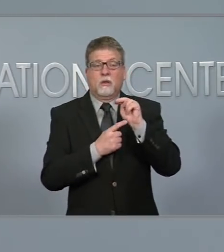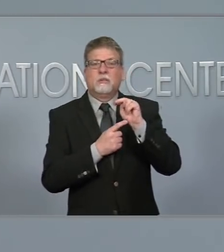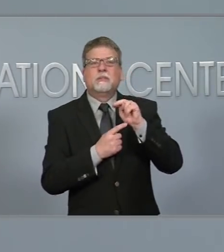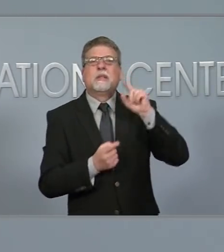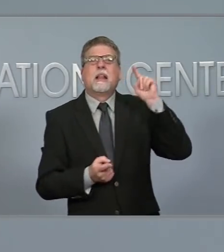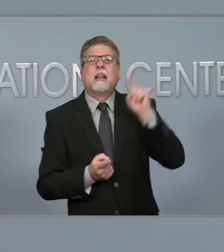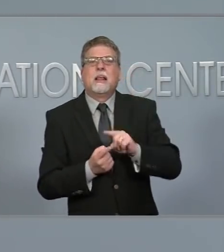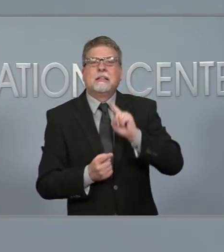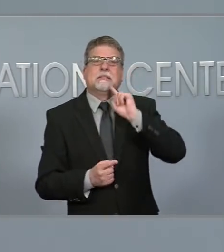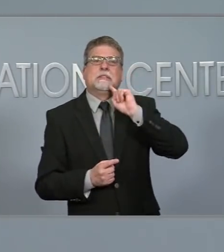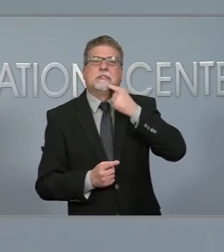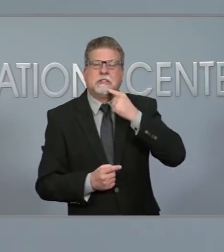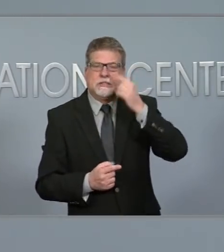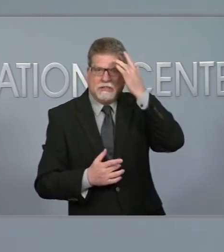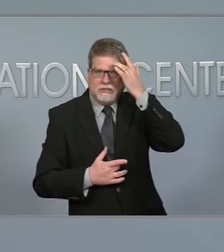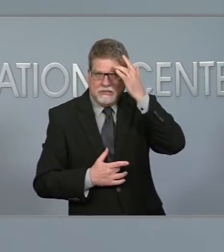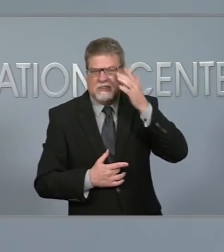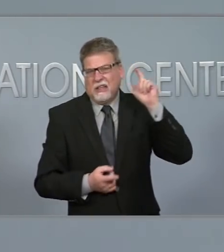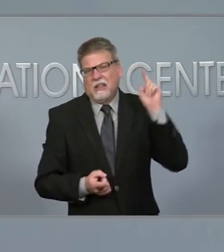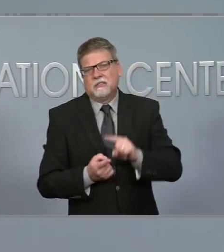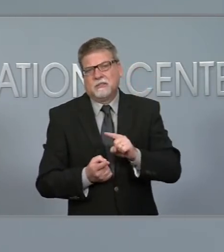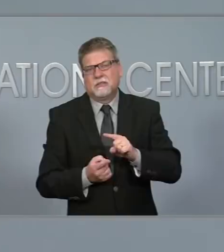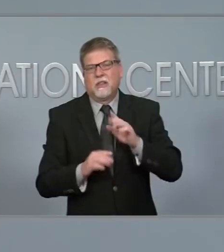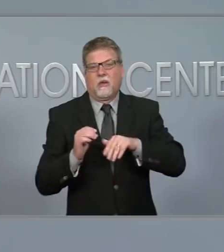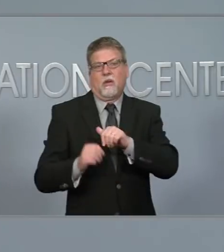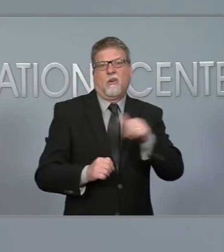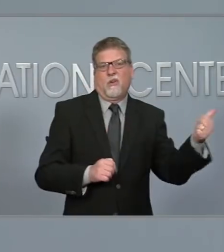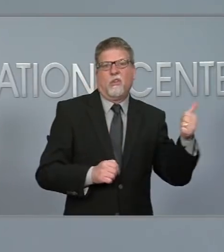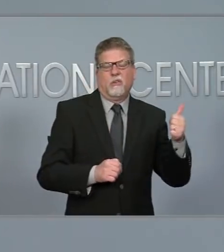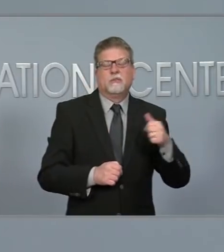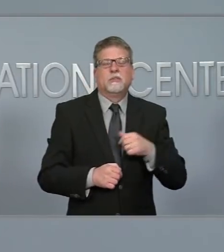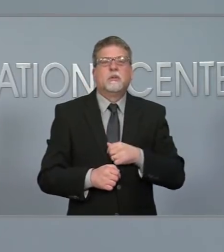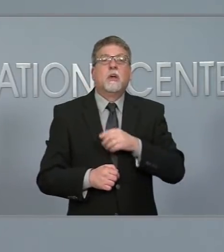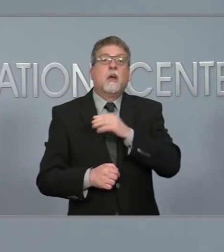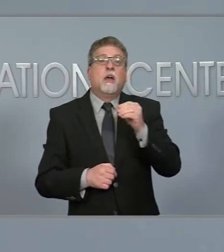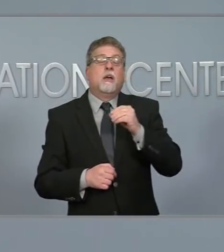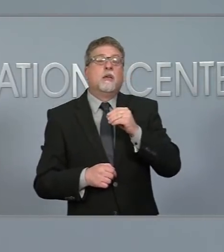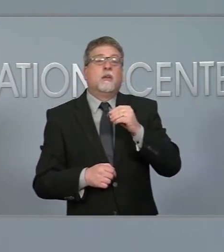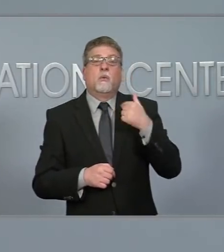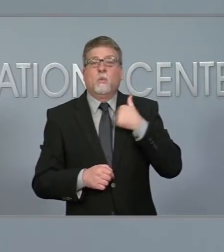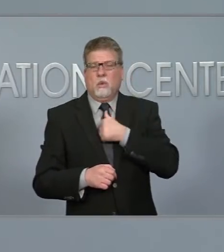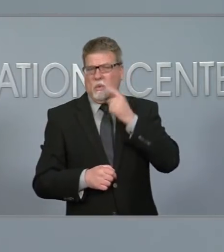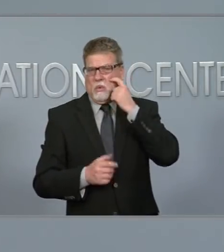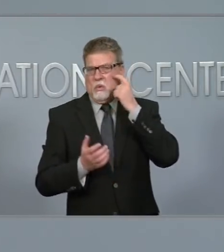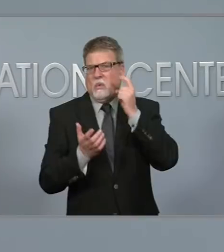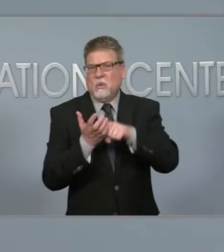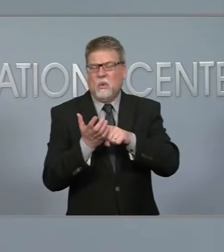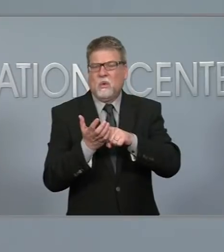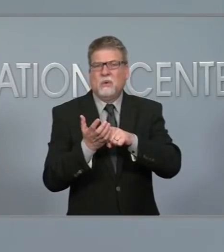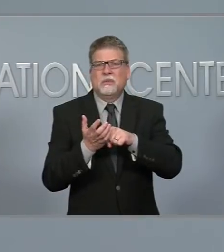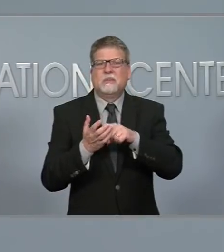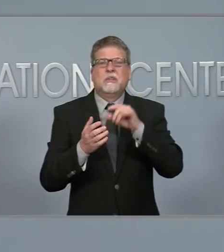Gracias secretary Gracias por la pregunta, los CDC también están viendo Saskia, ciertamente nosotros vemos lo que hemos aprendido de ómicron